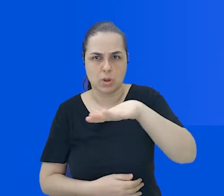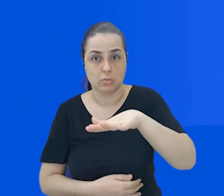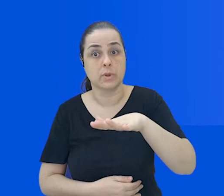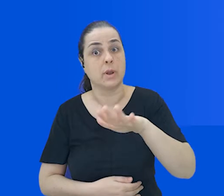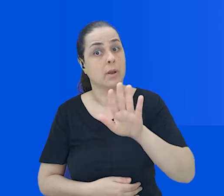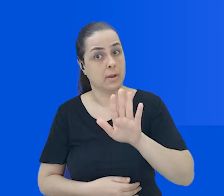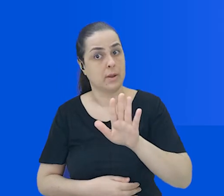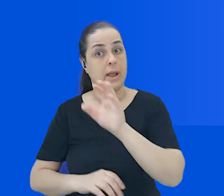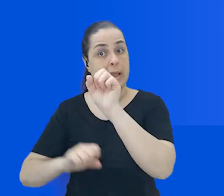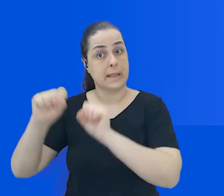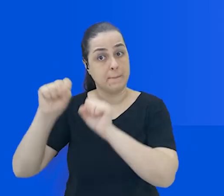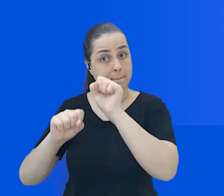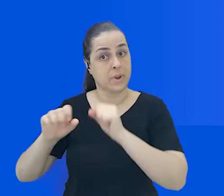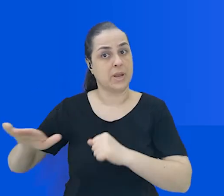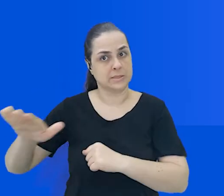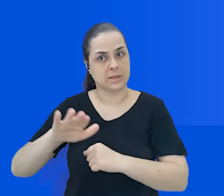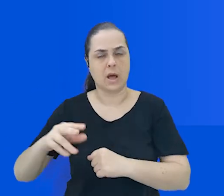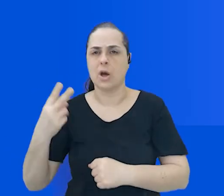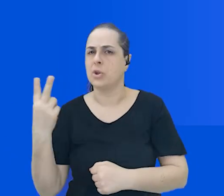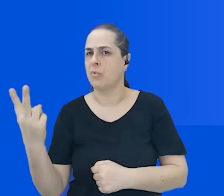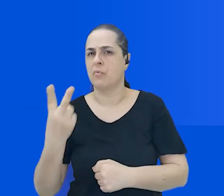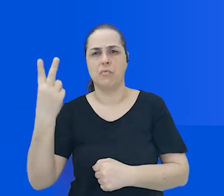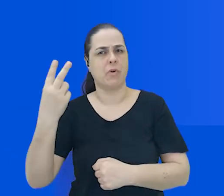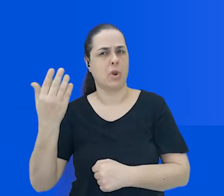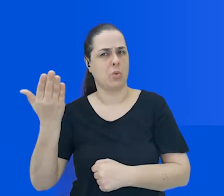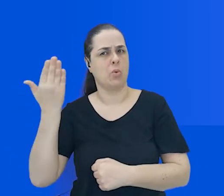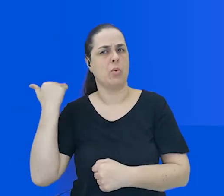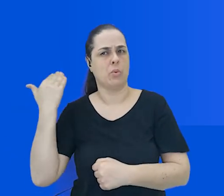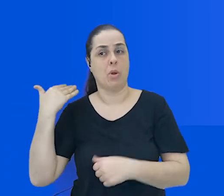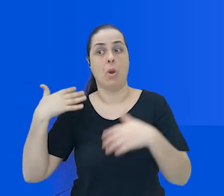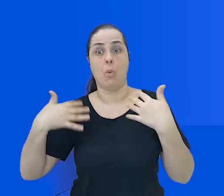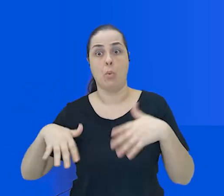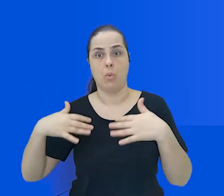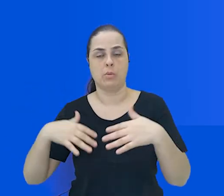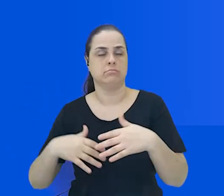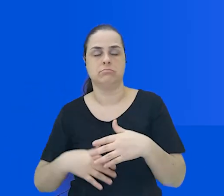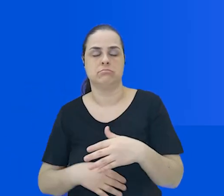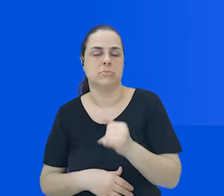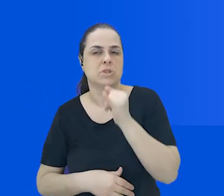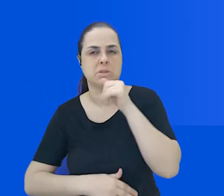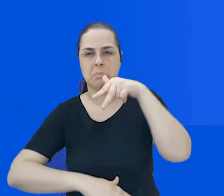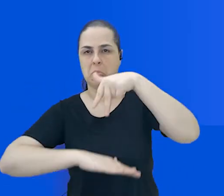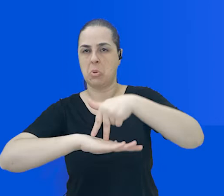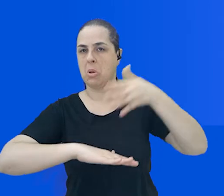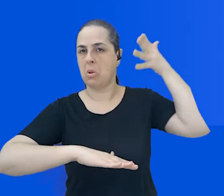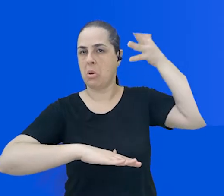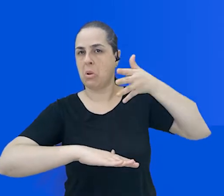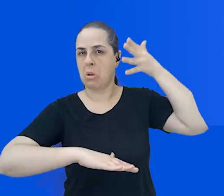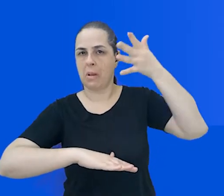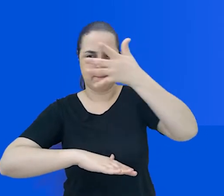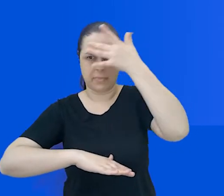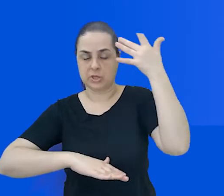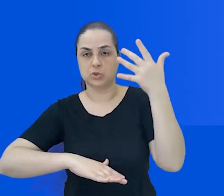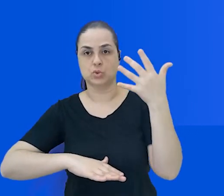Isso nas empresas por muito tempo foi muito valorizado em ter uma pessoa que tinha uma fala mais emotiva dentro do ambiente de trabalho